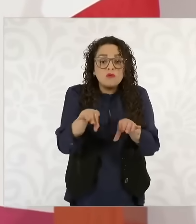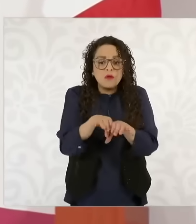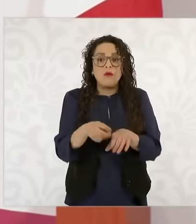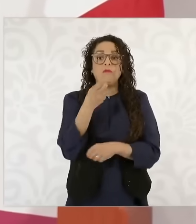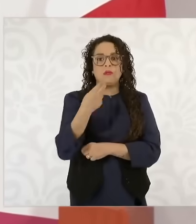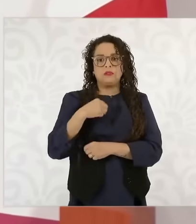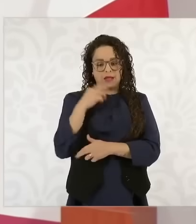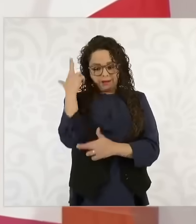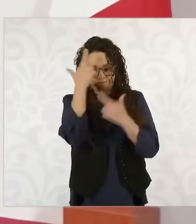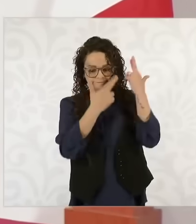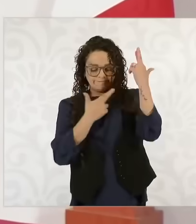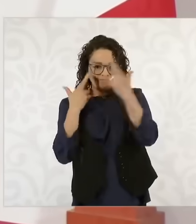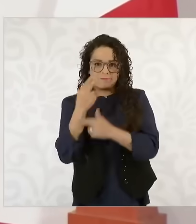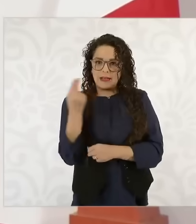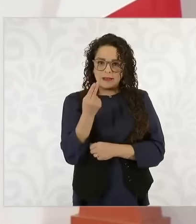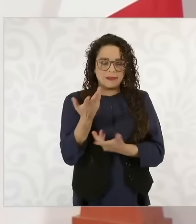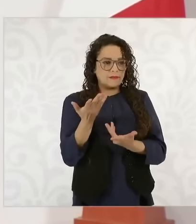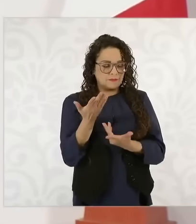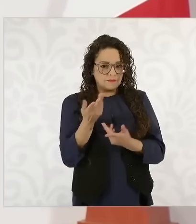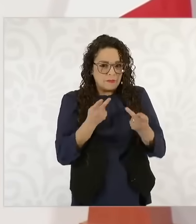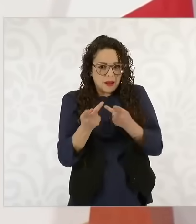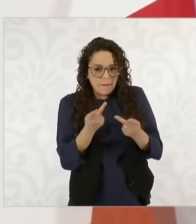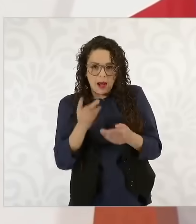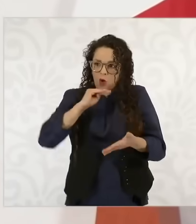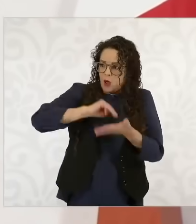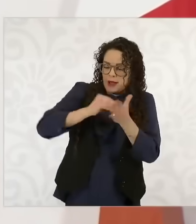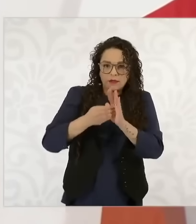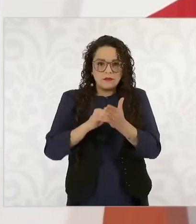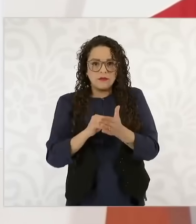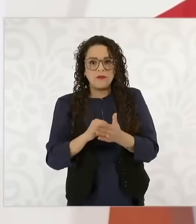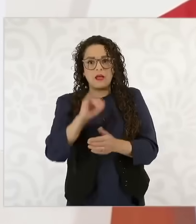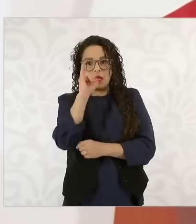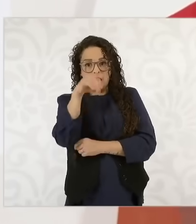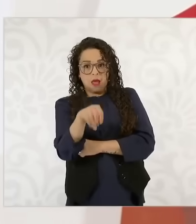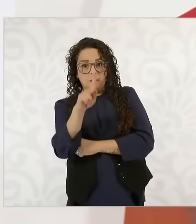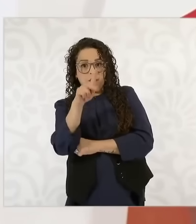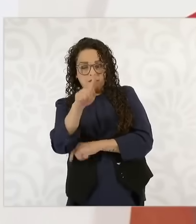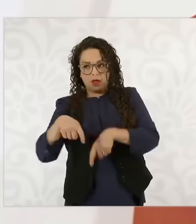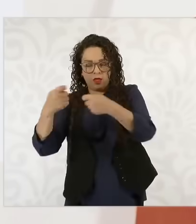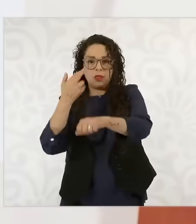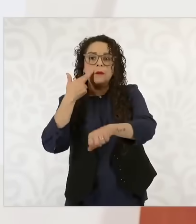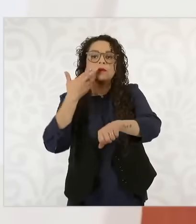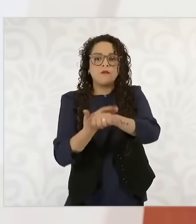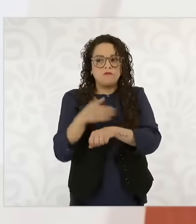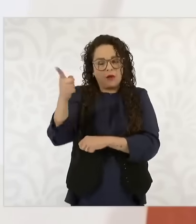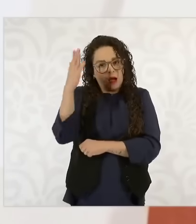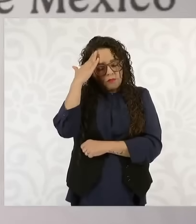trabajando y pusimos al IMP como cabeza para poder analizar junto con pues varias